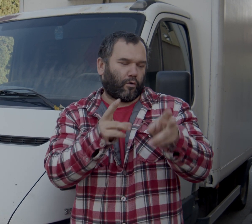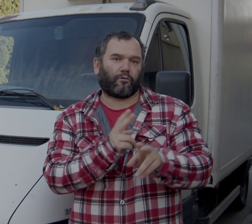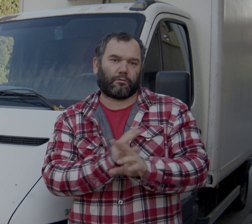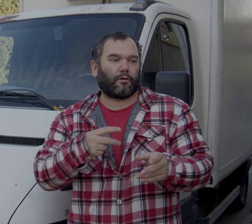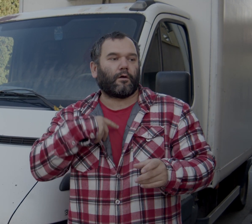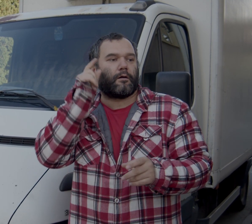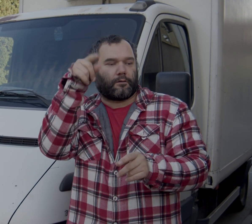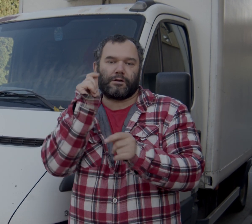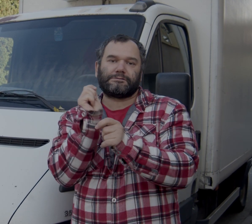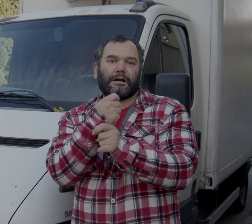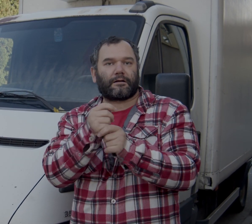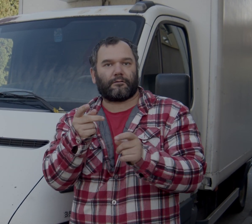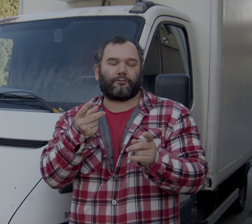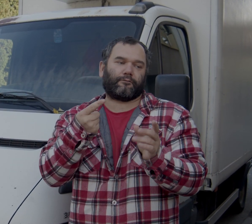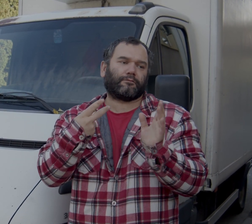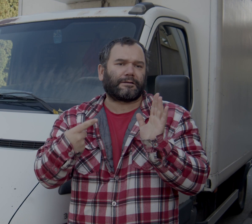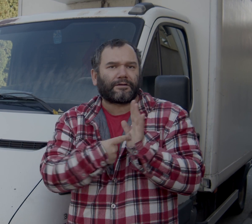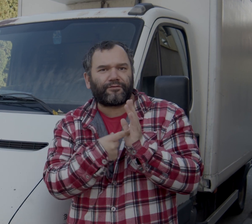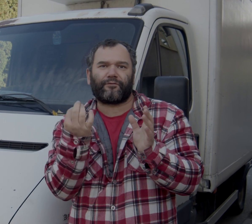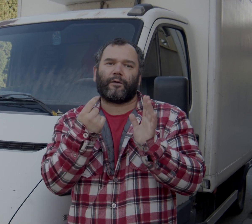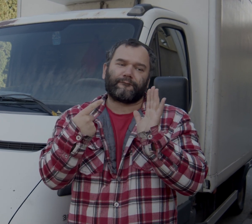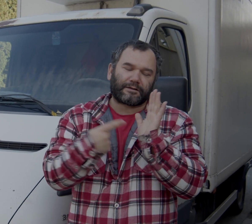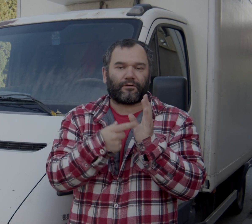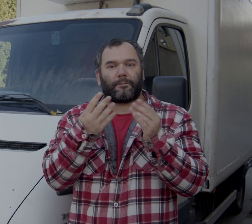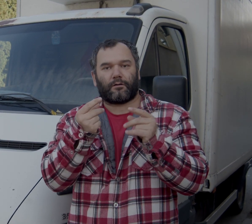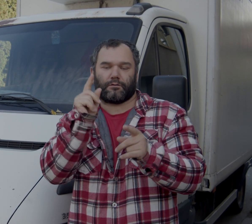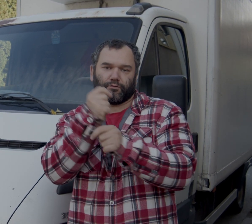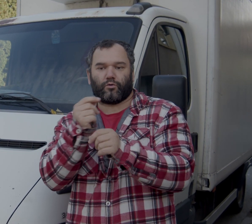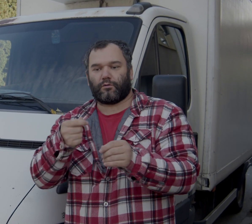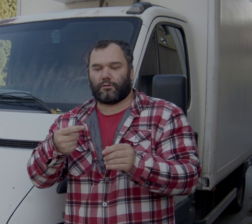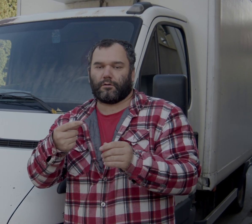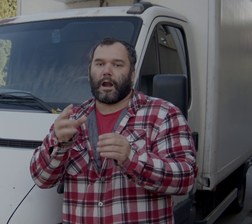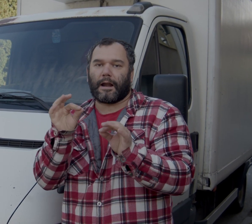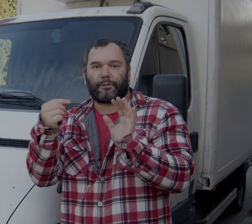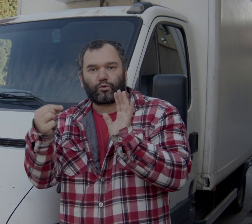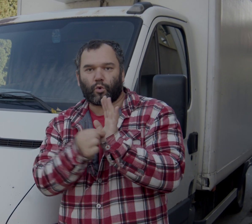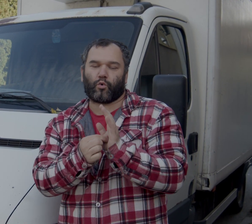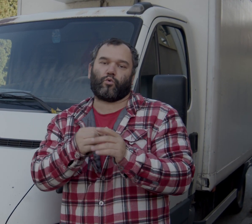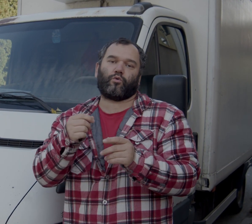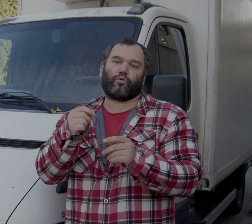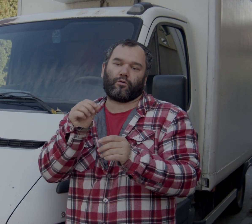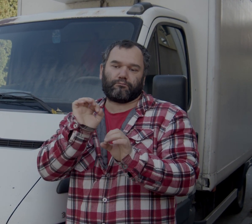Ak áno, odveziem ju do autoservisu. V prípade defektu ho opravia a dofúknu.